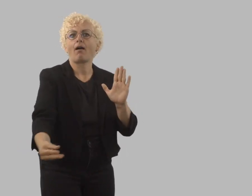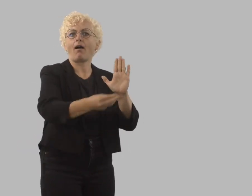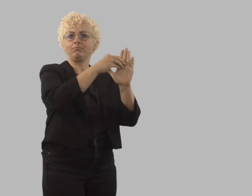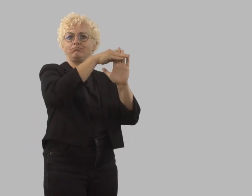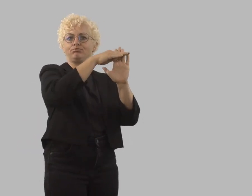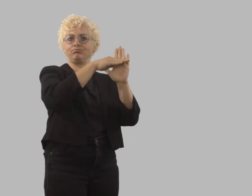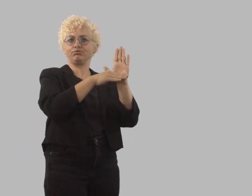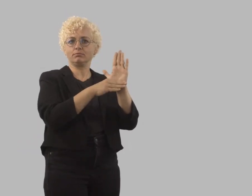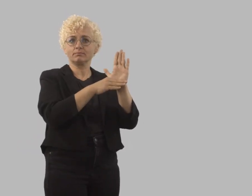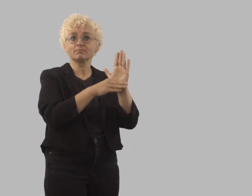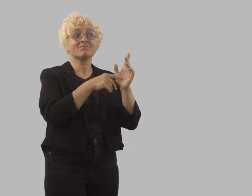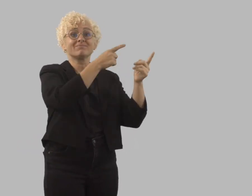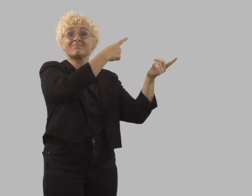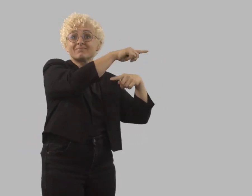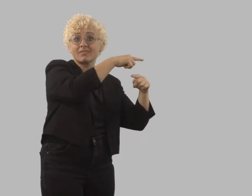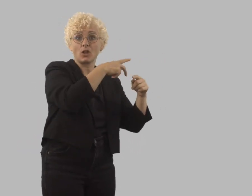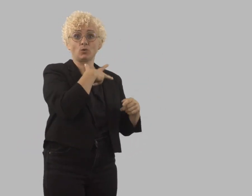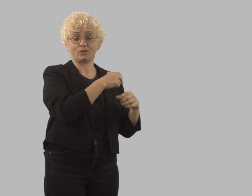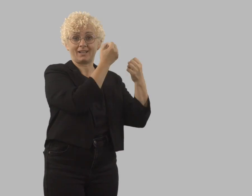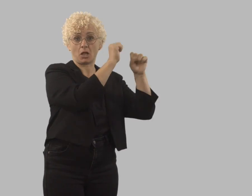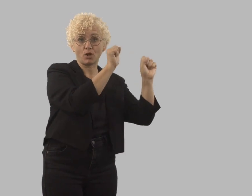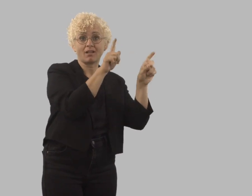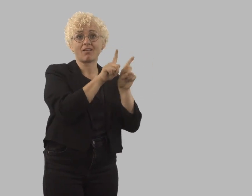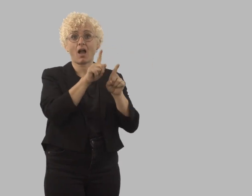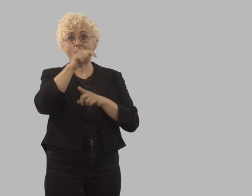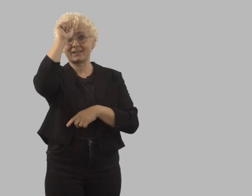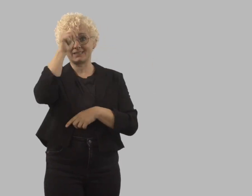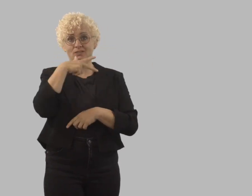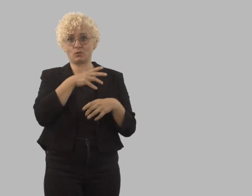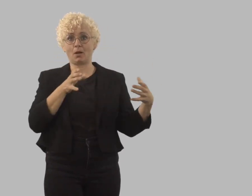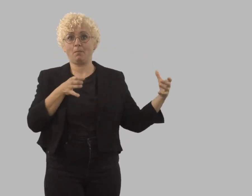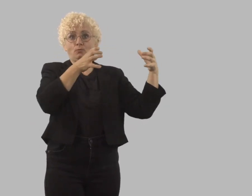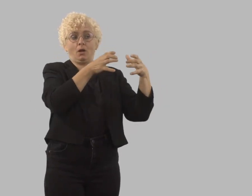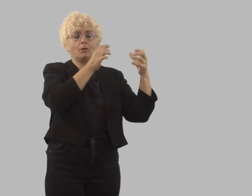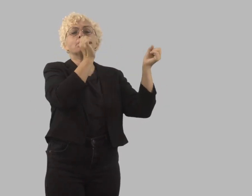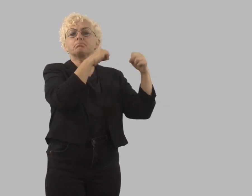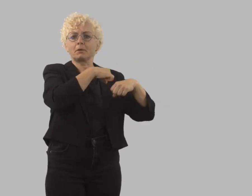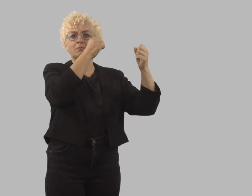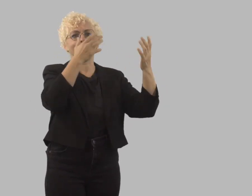und Sozialdemokraten und Christlichsoziale begrenzten damals